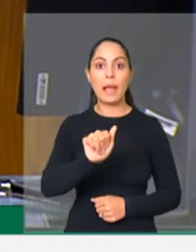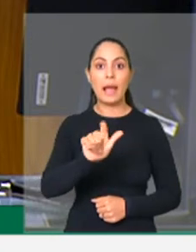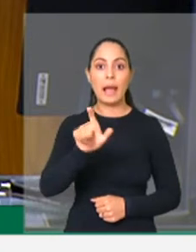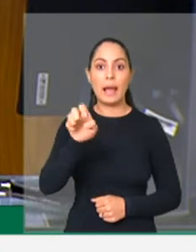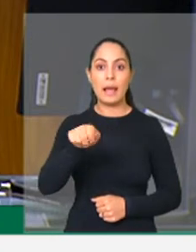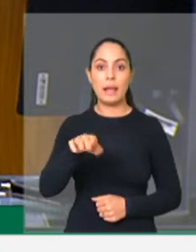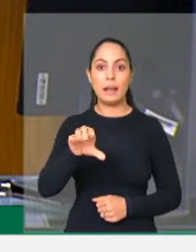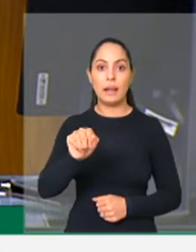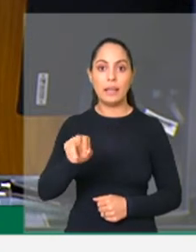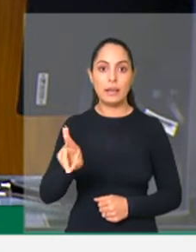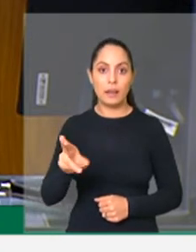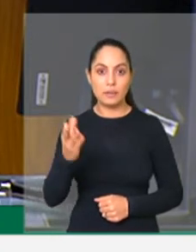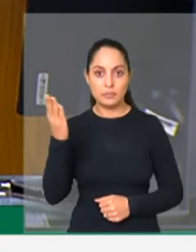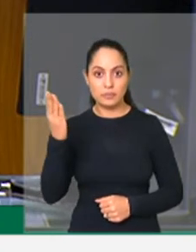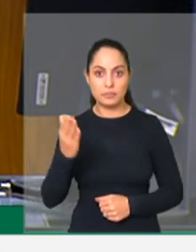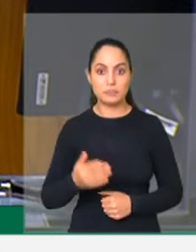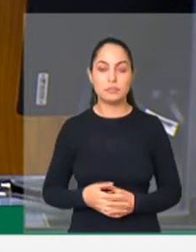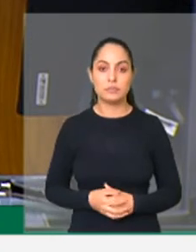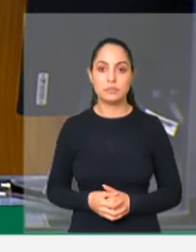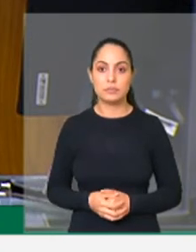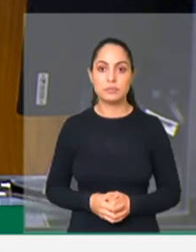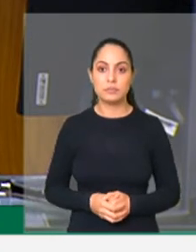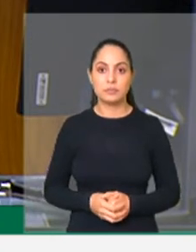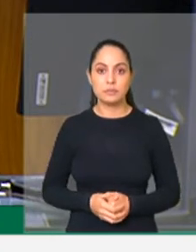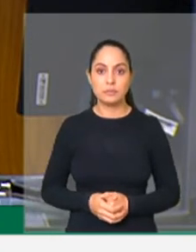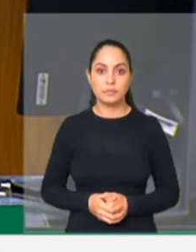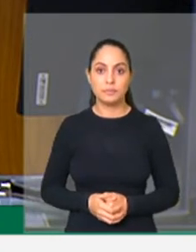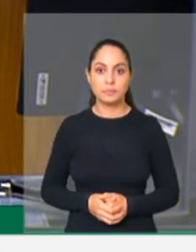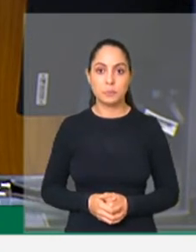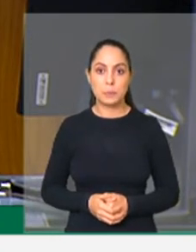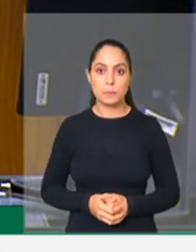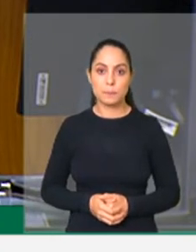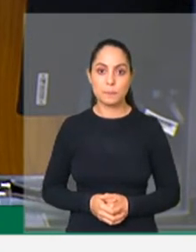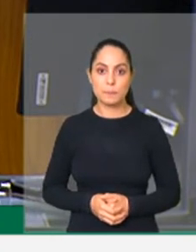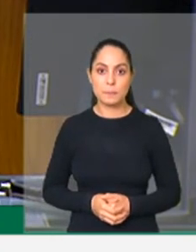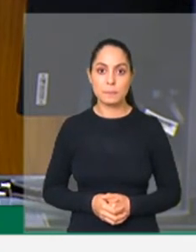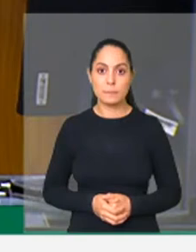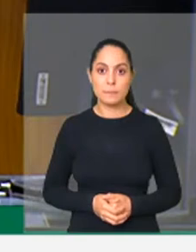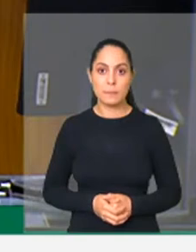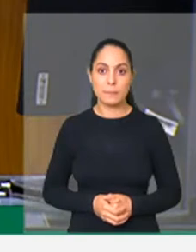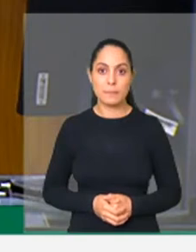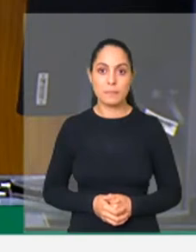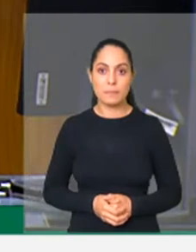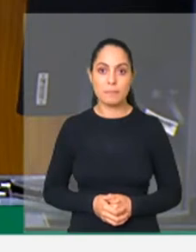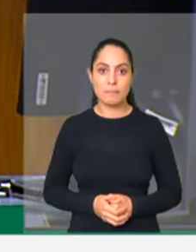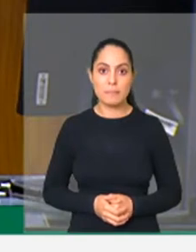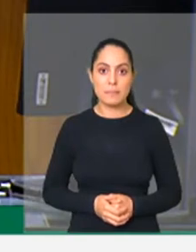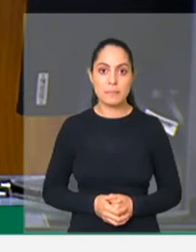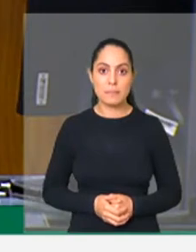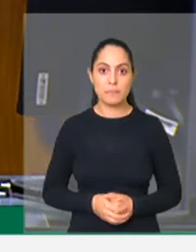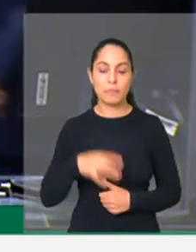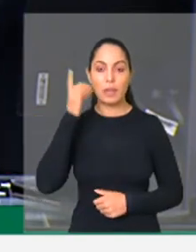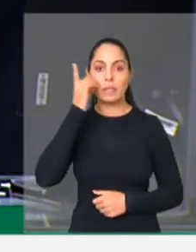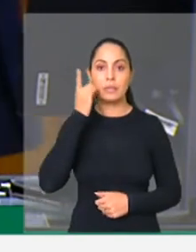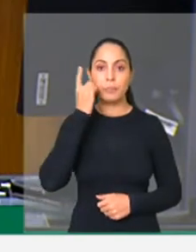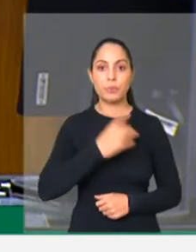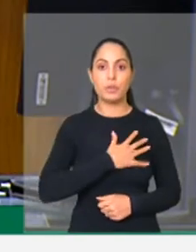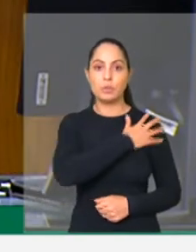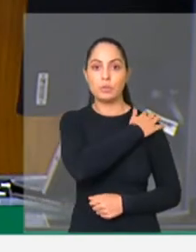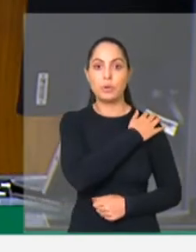TADEU. -- [DEPUTADO]: PRESIDENTE ESSE DESTAQUE DO PT ELE ELE É INTERESSANTE E EU